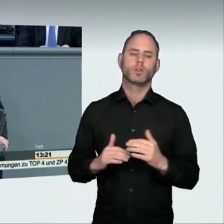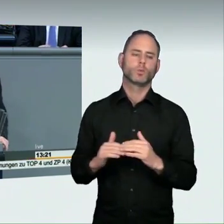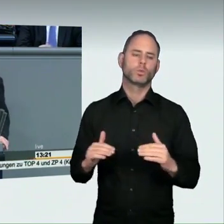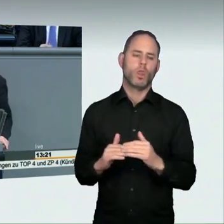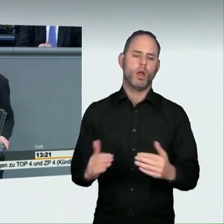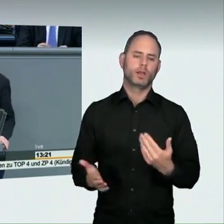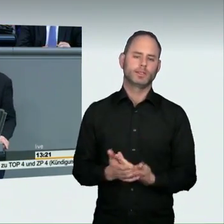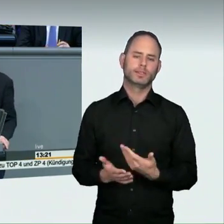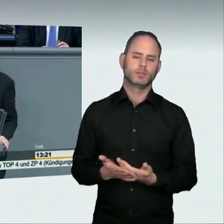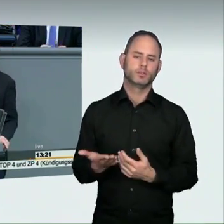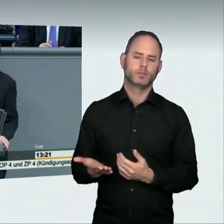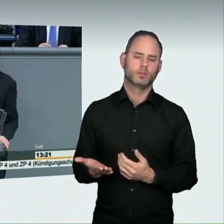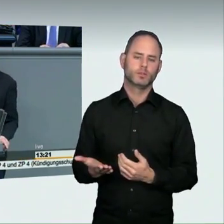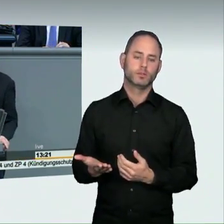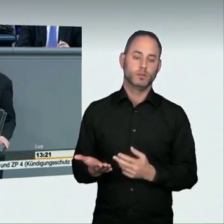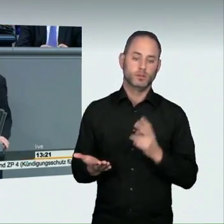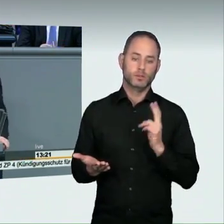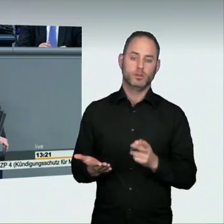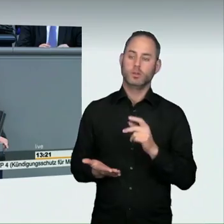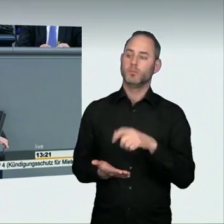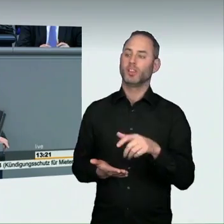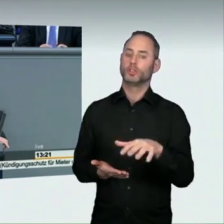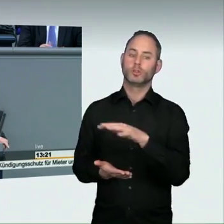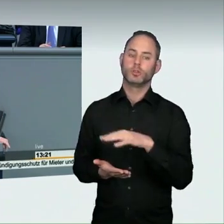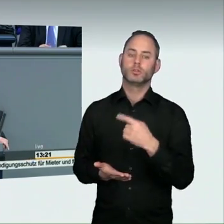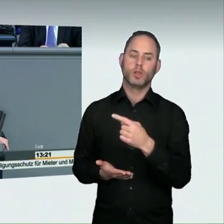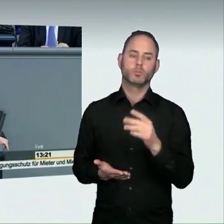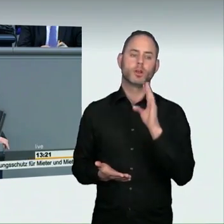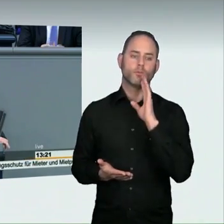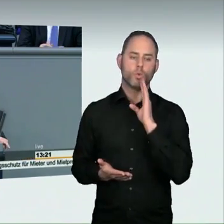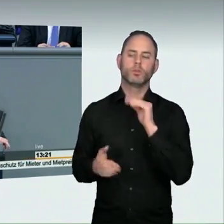bezahlen können. Es ist ein Instrument. Das andere ist das Mietrecht,